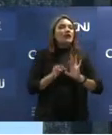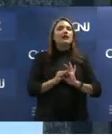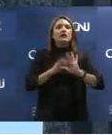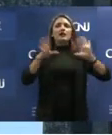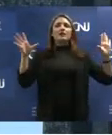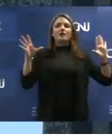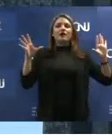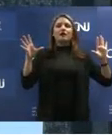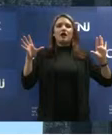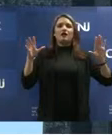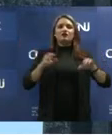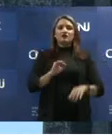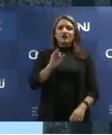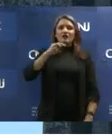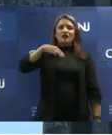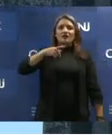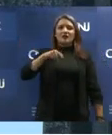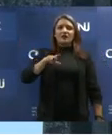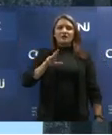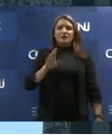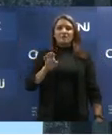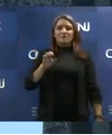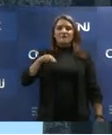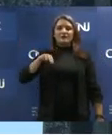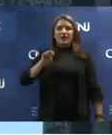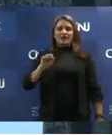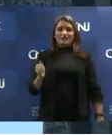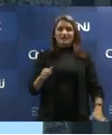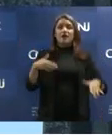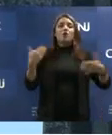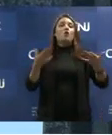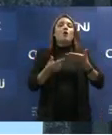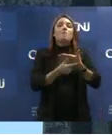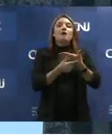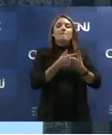O papel do jornalismo na democracia brasileira.